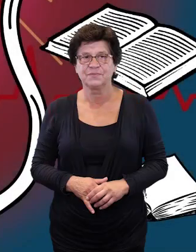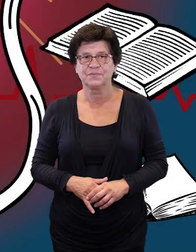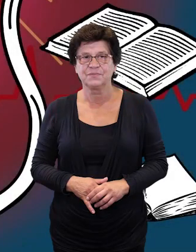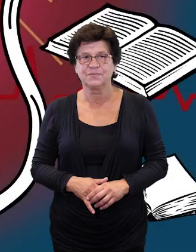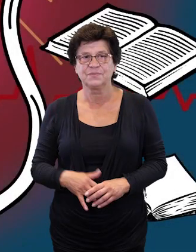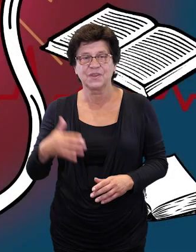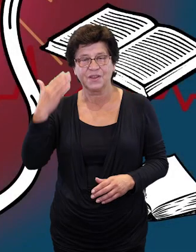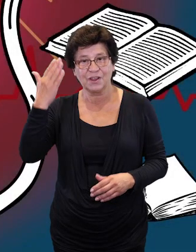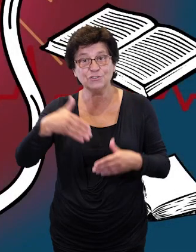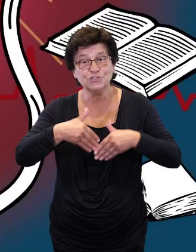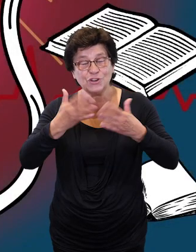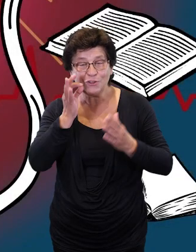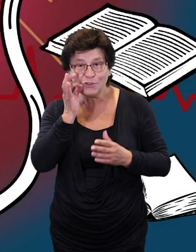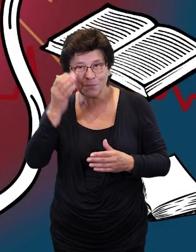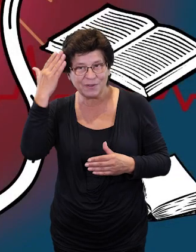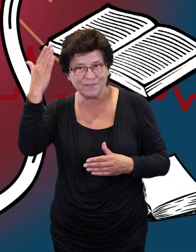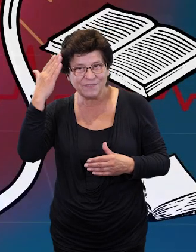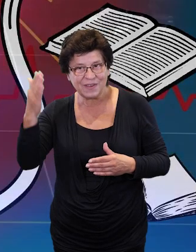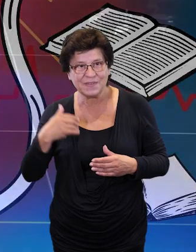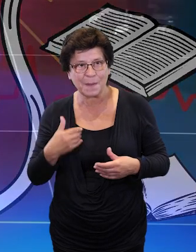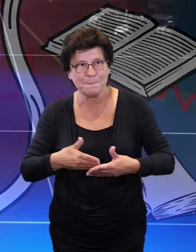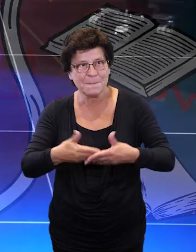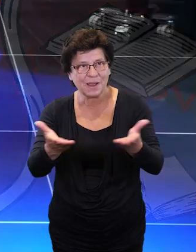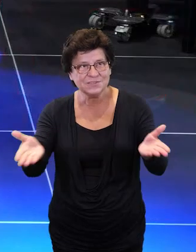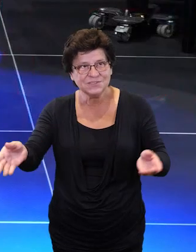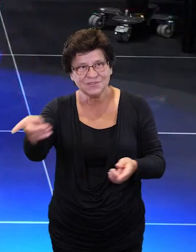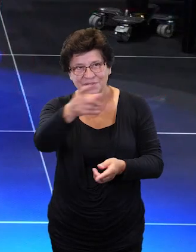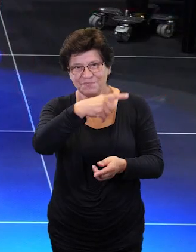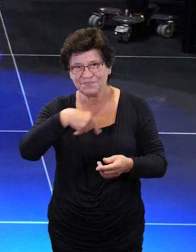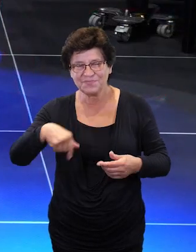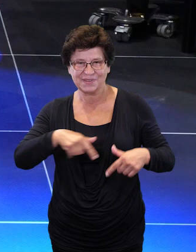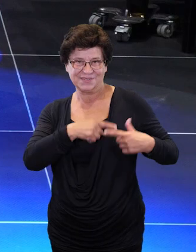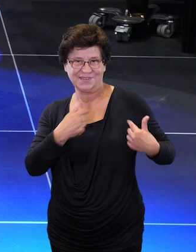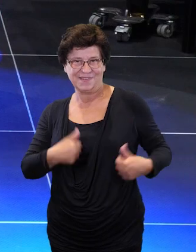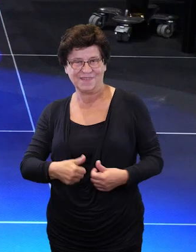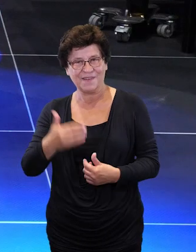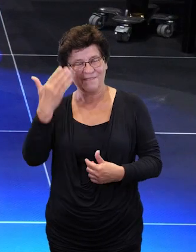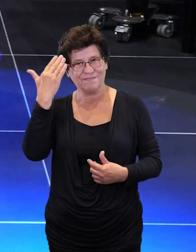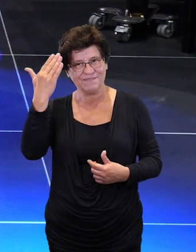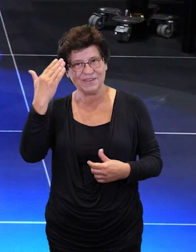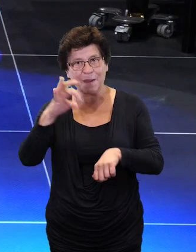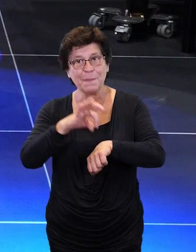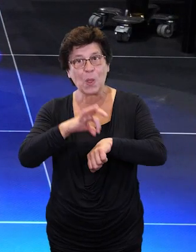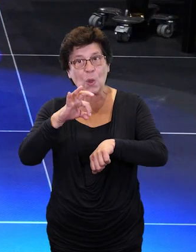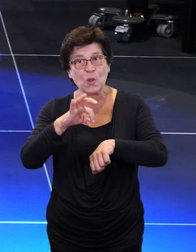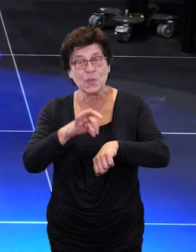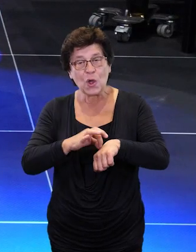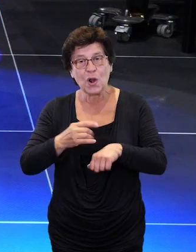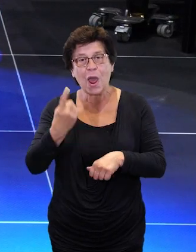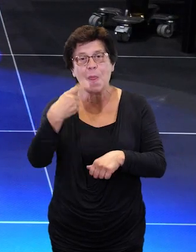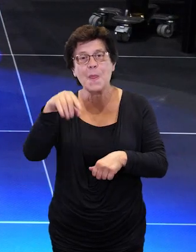Dzień dobry, witam państwa serdecznie. Witam pana doktora Michała Domaszewskiego. Witam serdecznie.